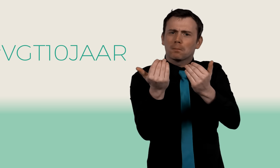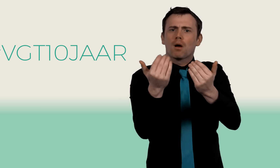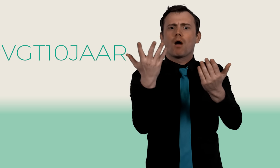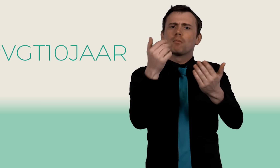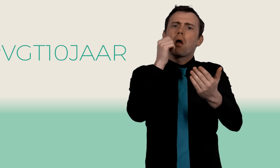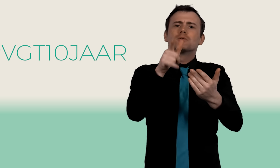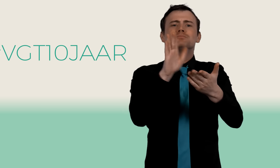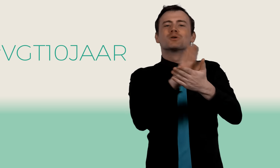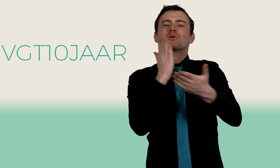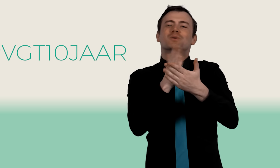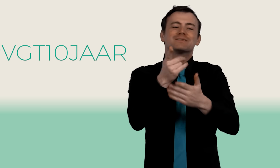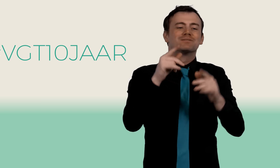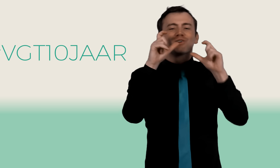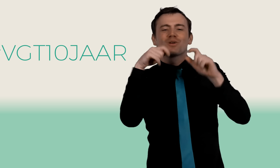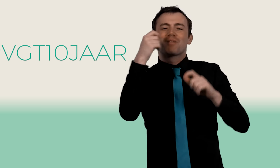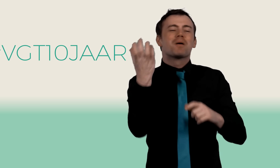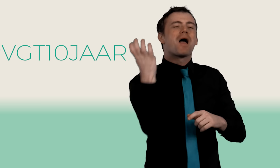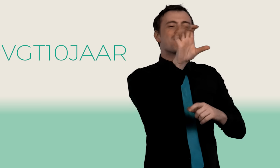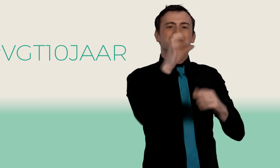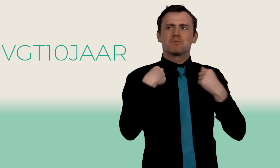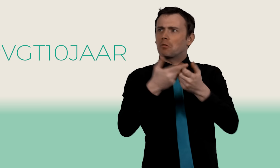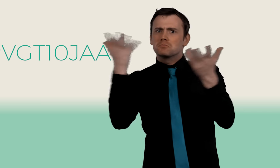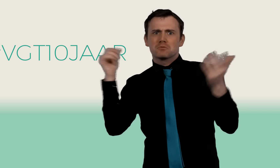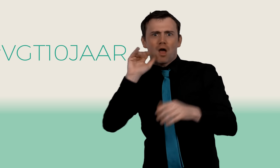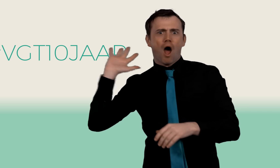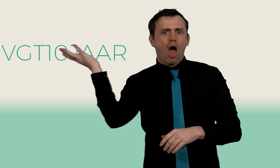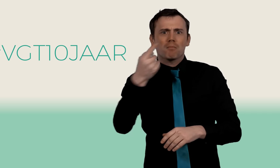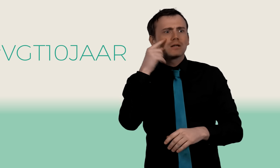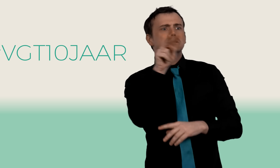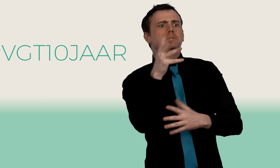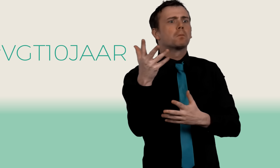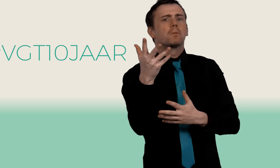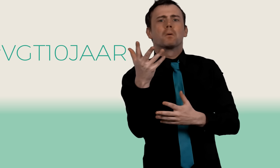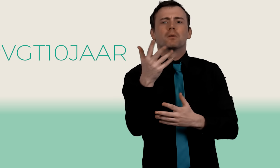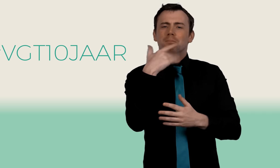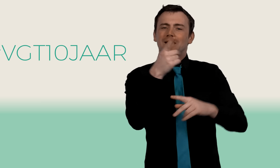Als je die hashtag niet gebruikt, kan niet iedereen zien wat je postte.